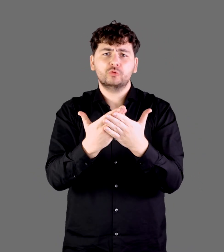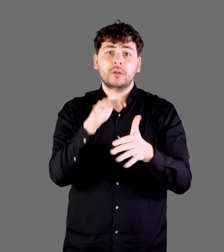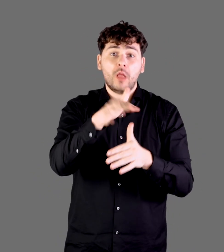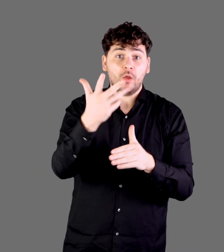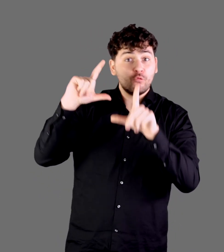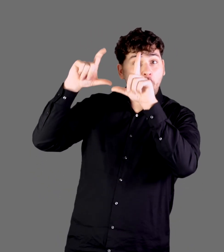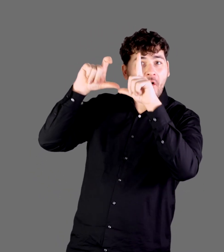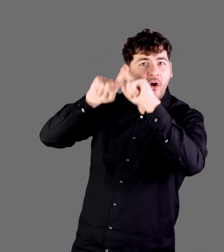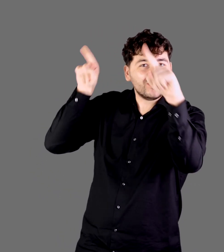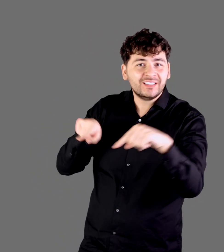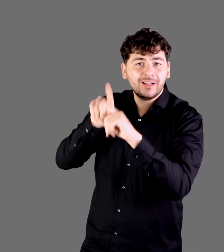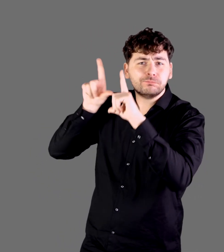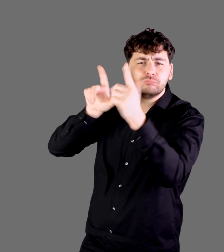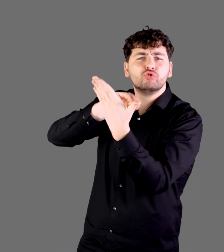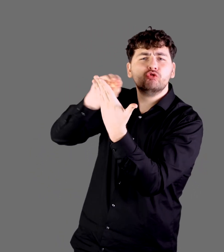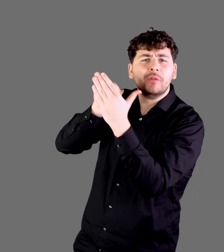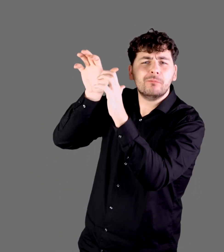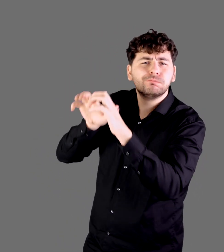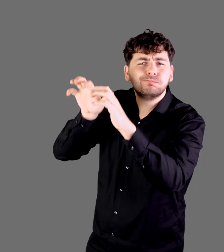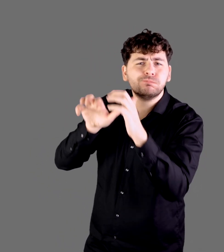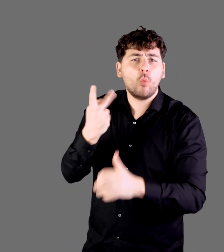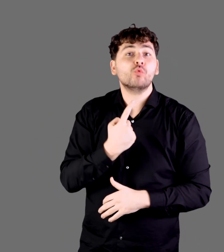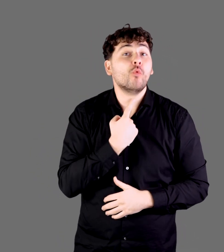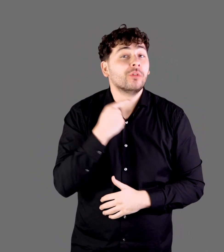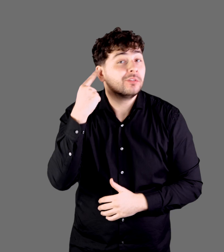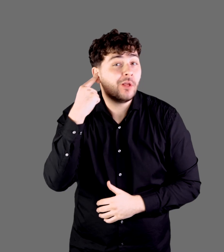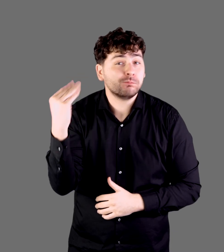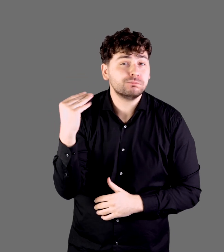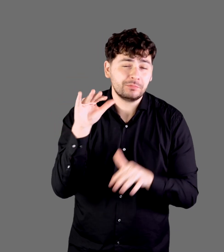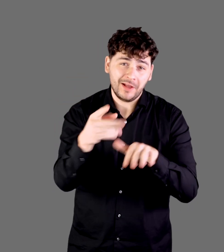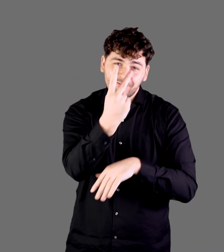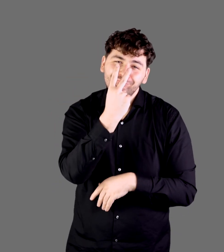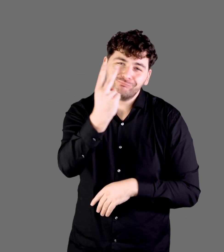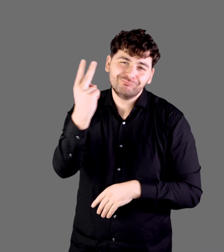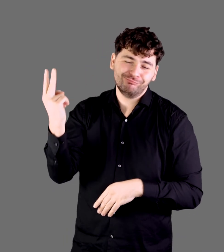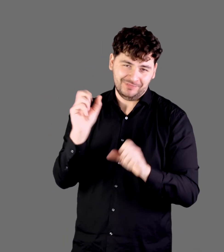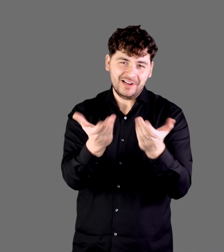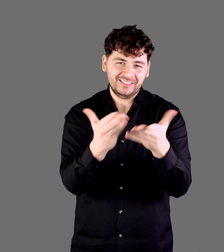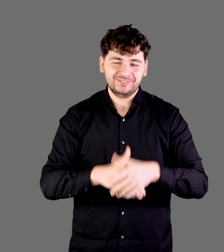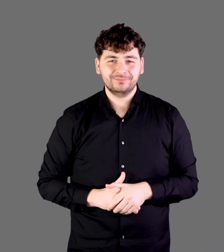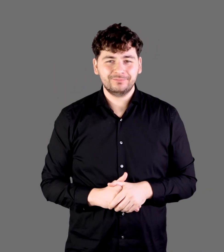besteht dieser Ausstellungsteil aus Fotografien, Schrift- und Tondokumenten.